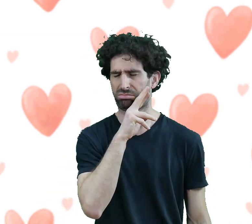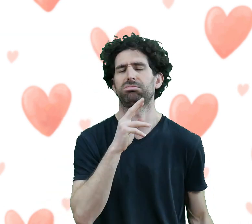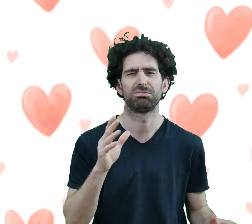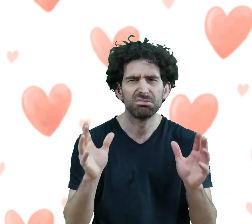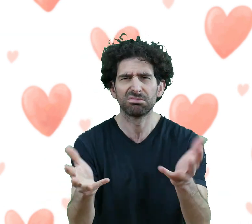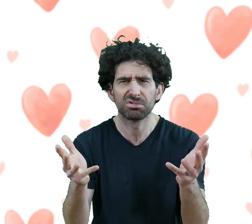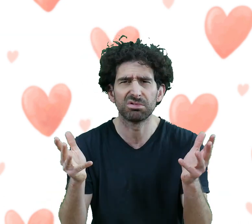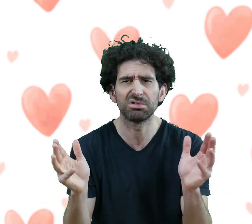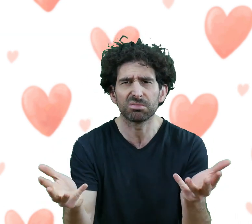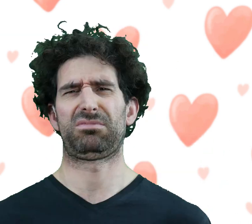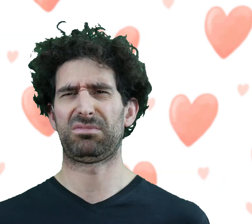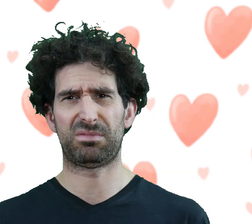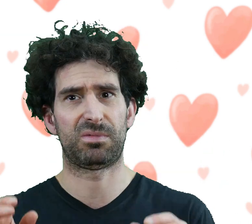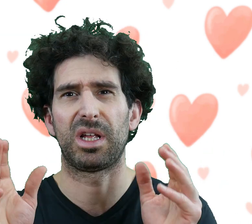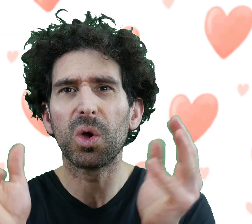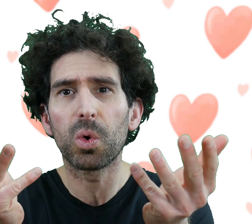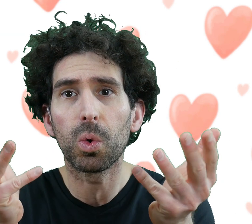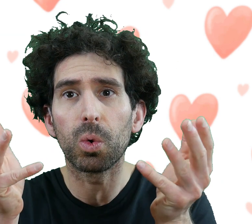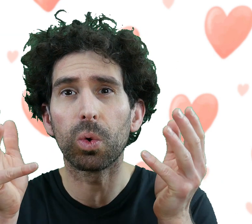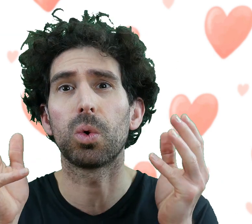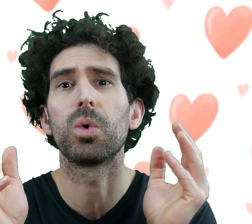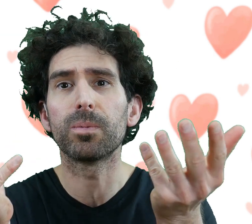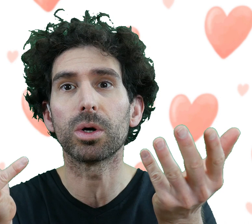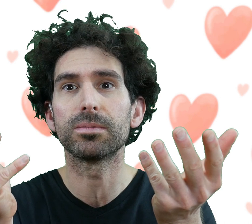Hein, comment ?